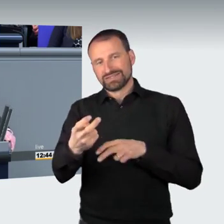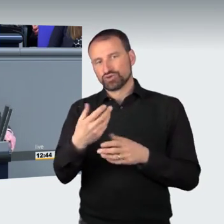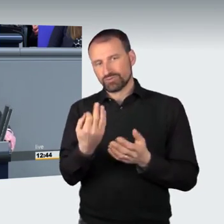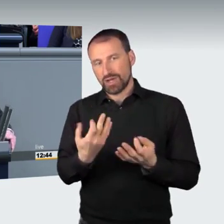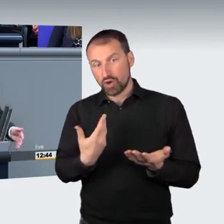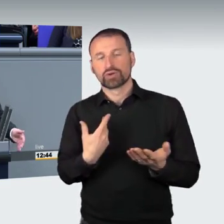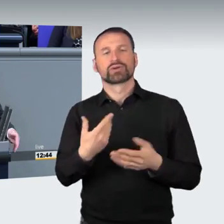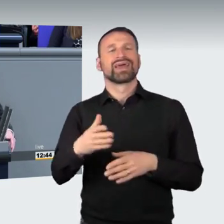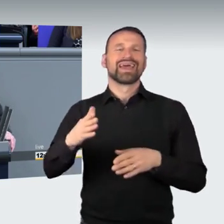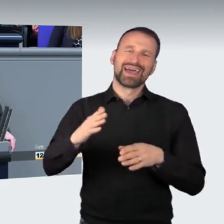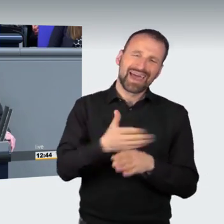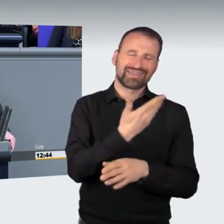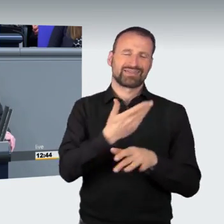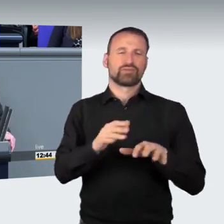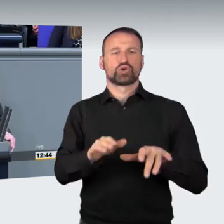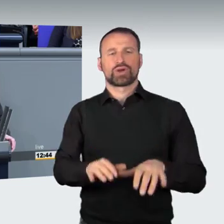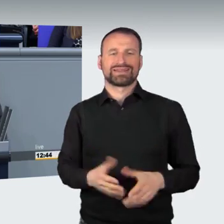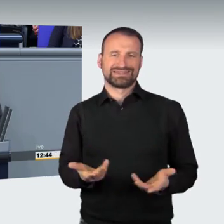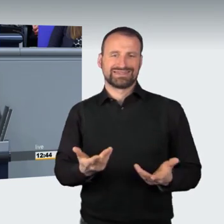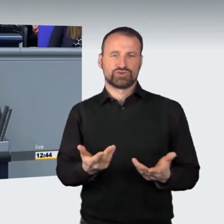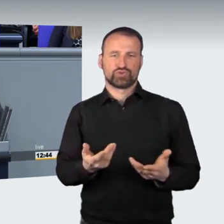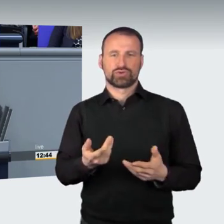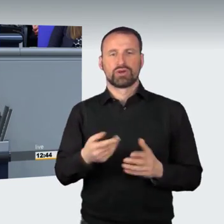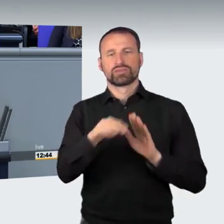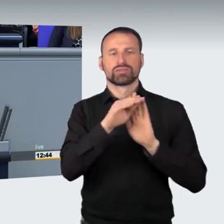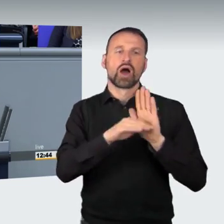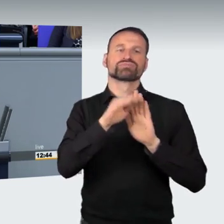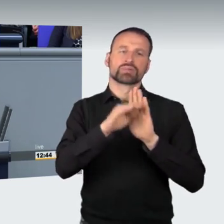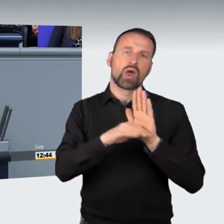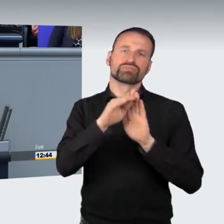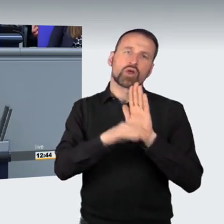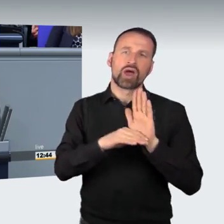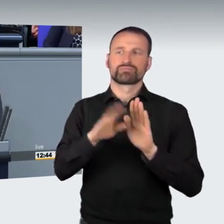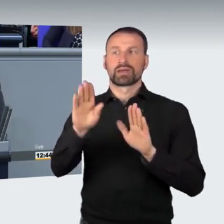der uns wichtig war, ist und sein wird, auch in den kommenden